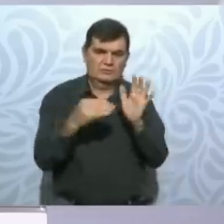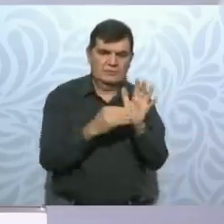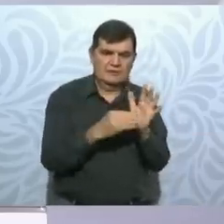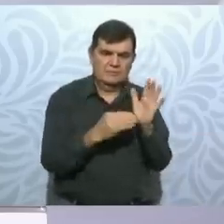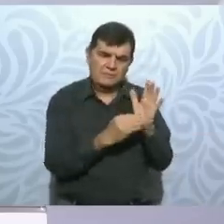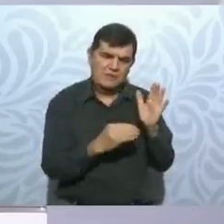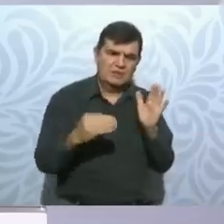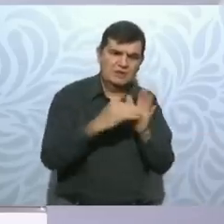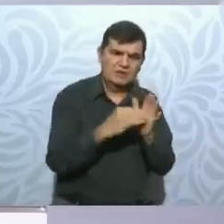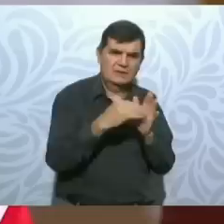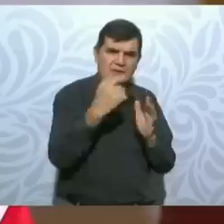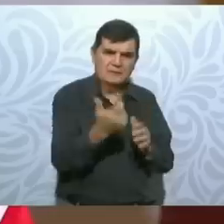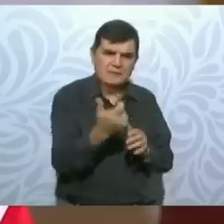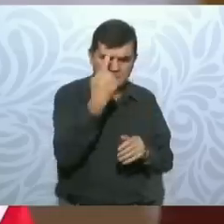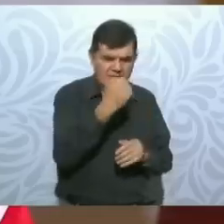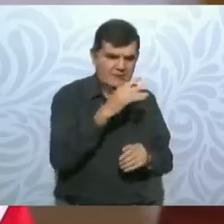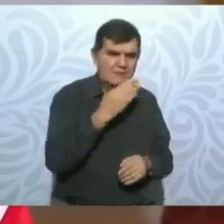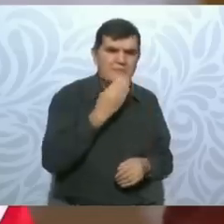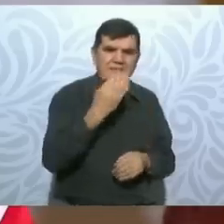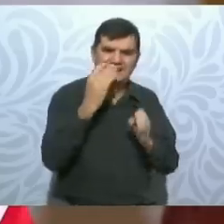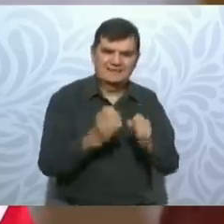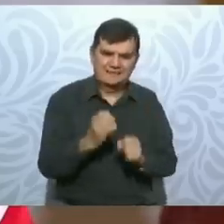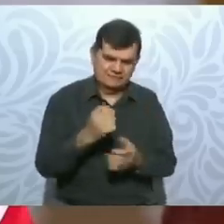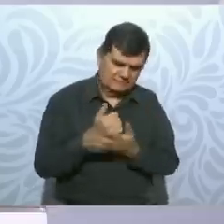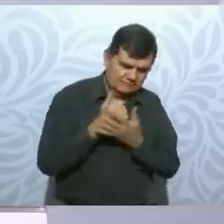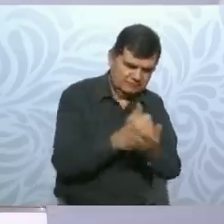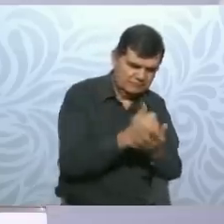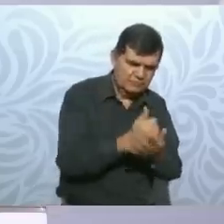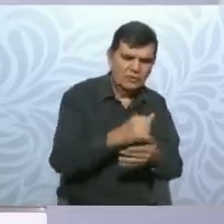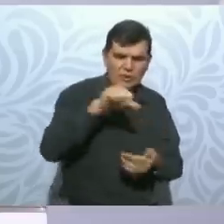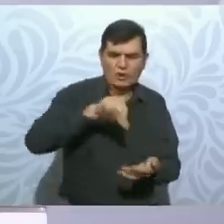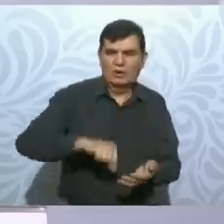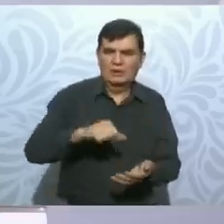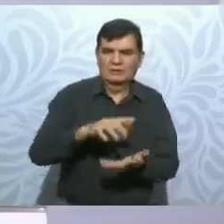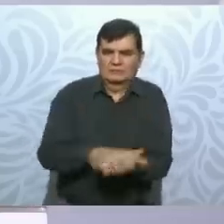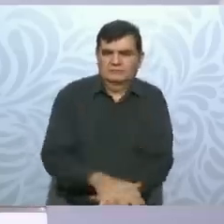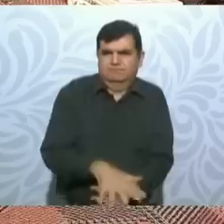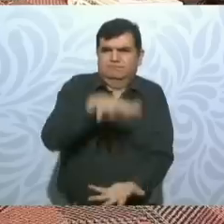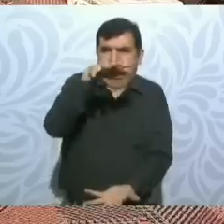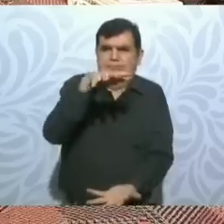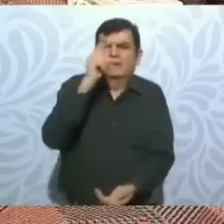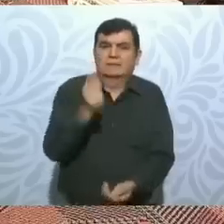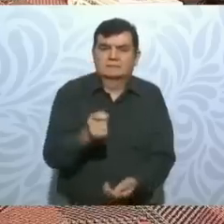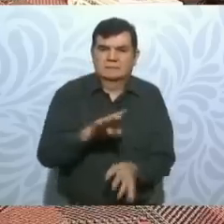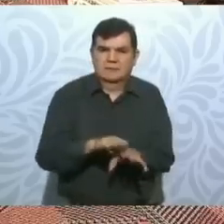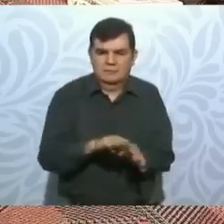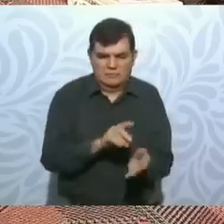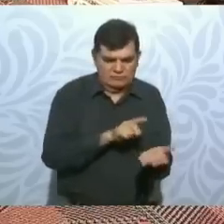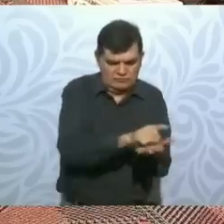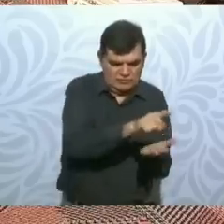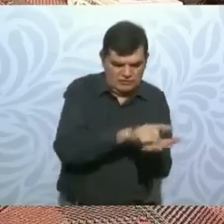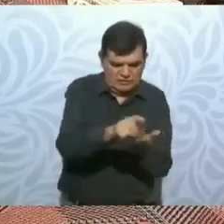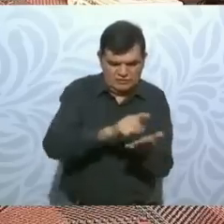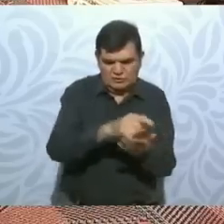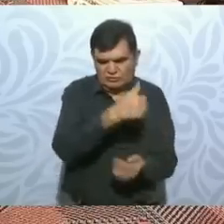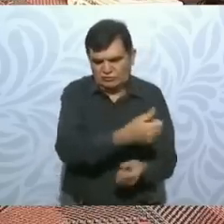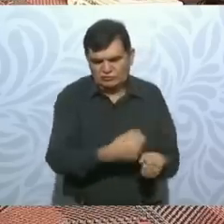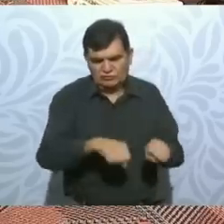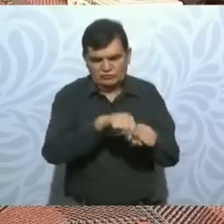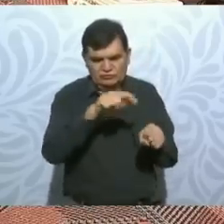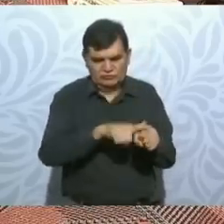a los programas de bienestar que hoy la mayoría de ellos son derechos sociales establecidos en la